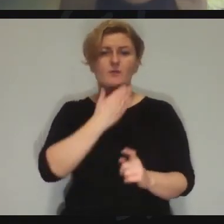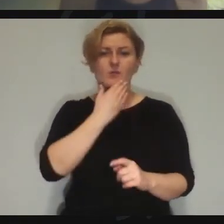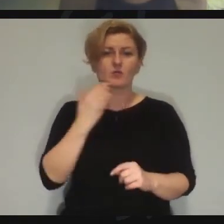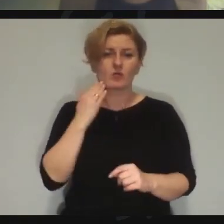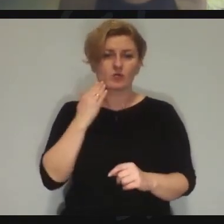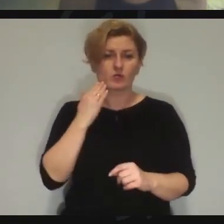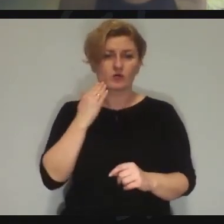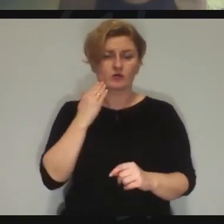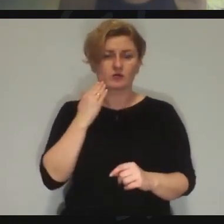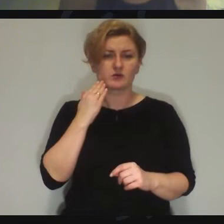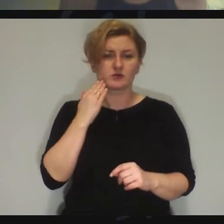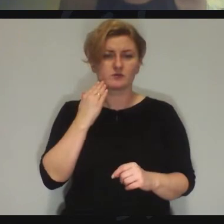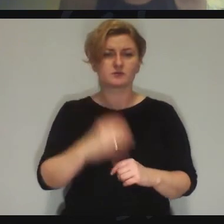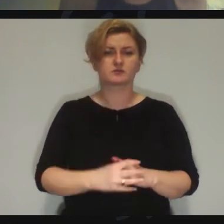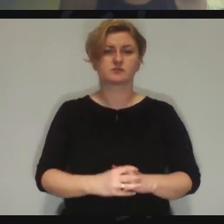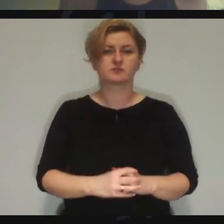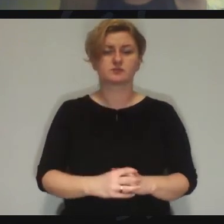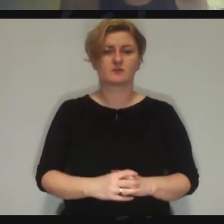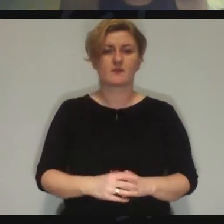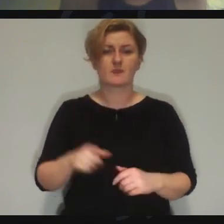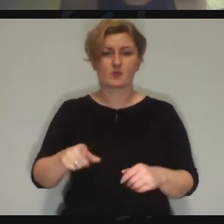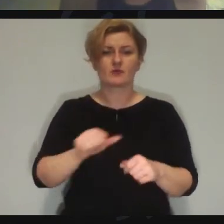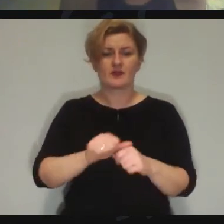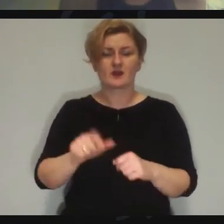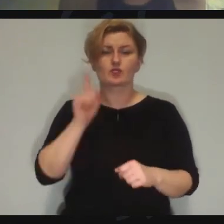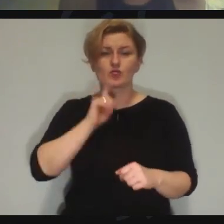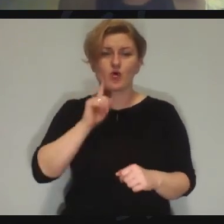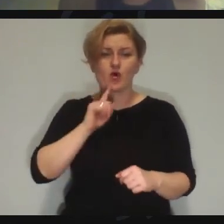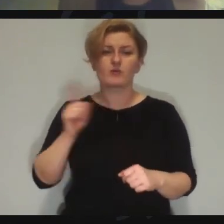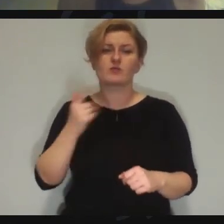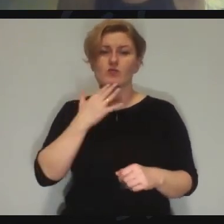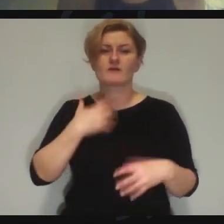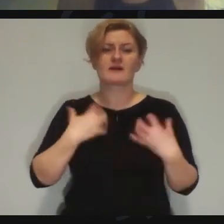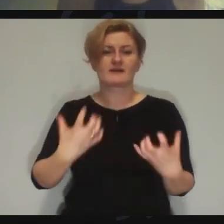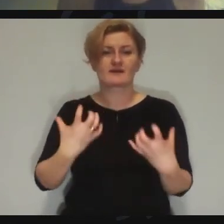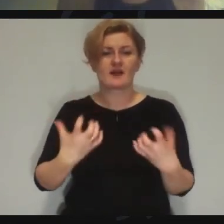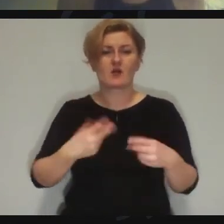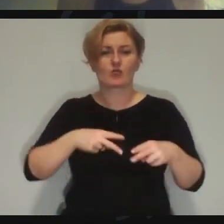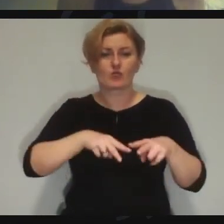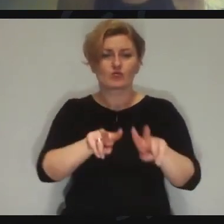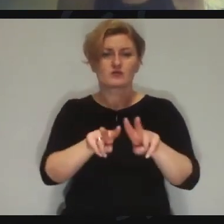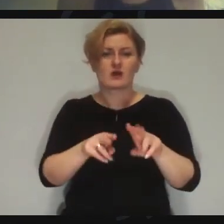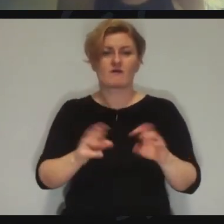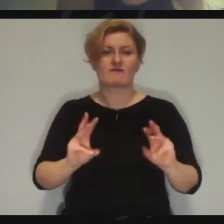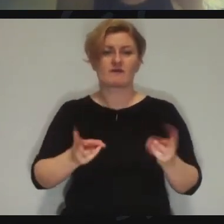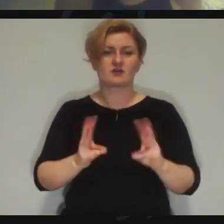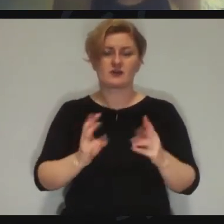Wtedy też chłopcy deklarują chęć udziału w warsztatach cyrkowych